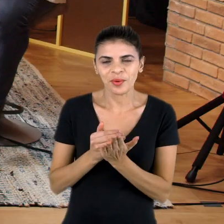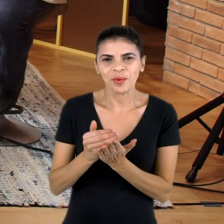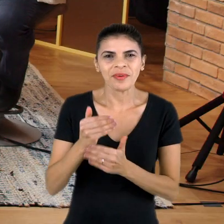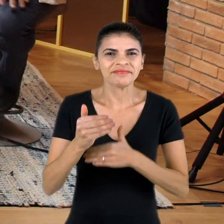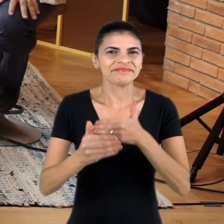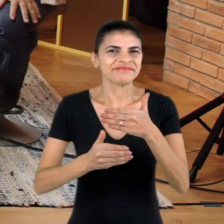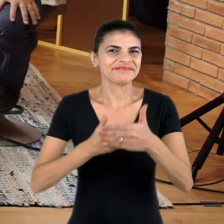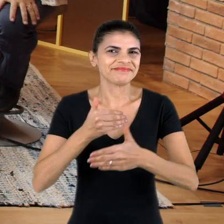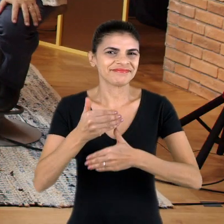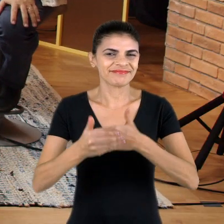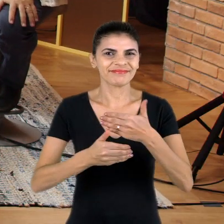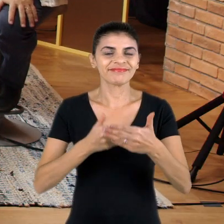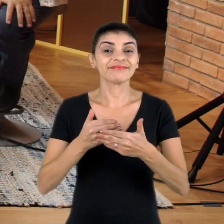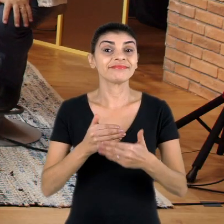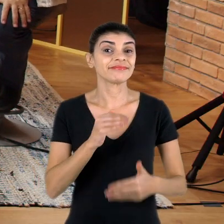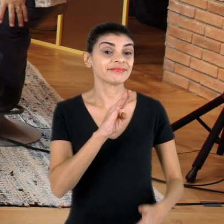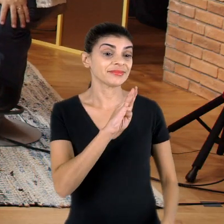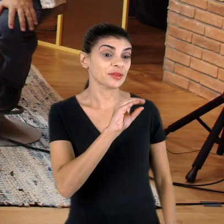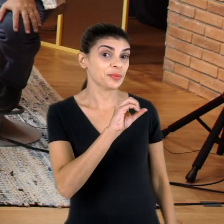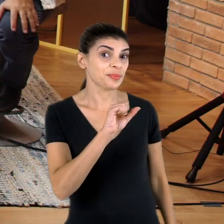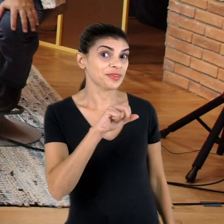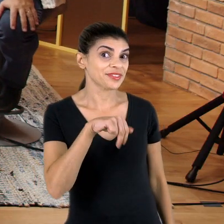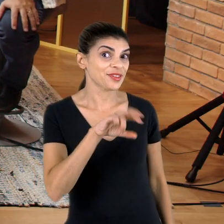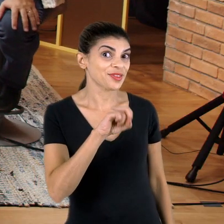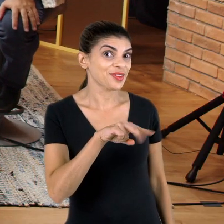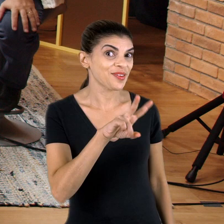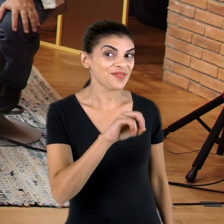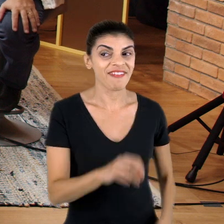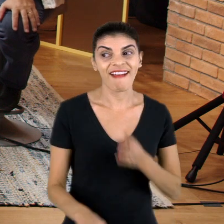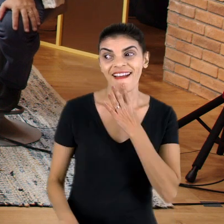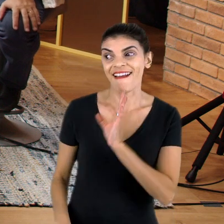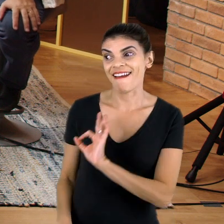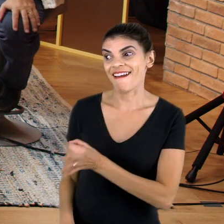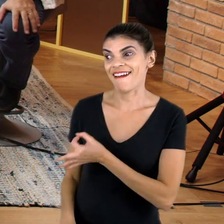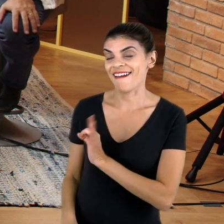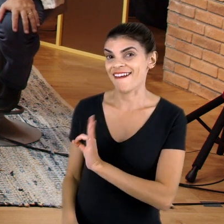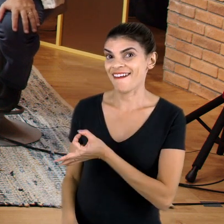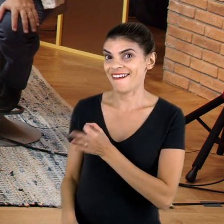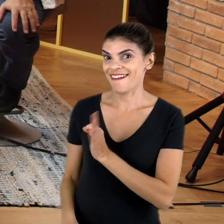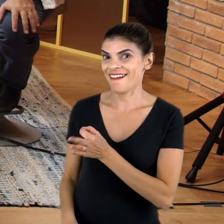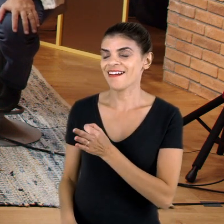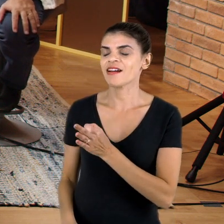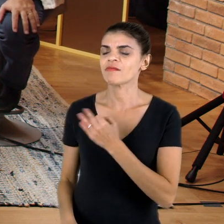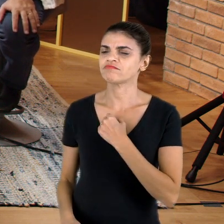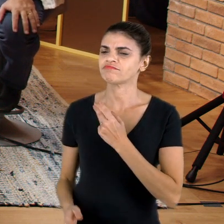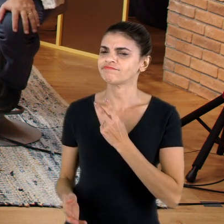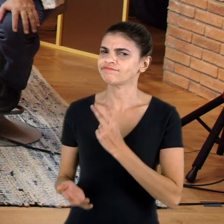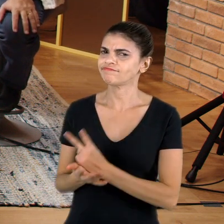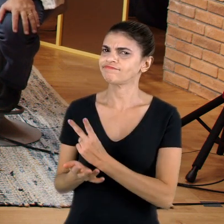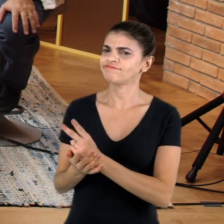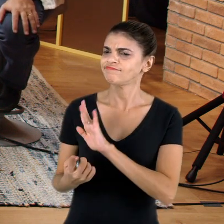"Bossanoviano". - É! Eu sempre demonstro isso, às vezes, pros alunos